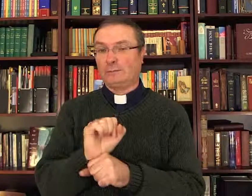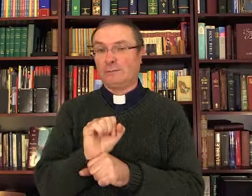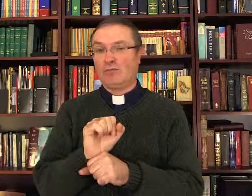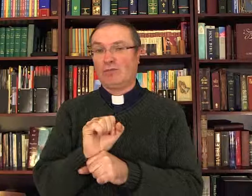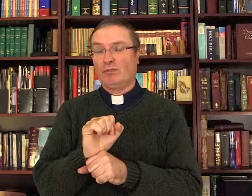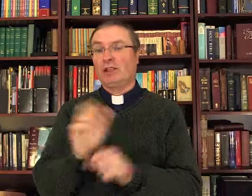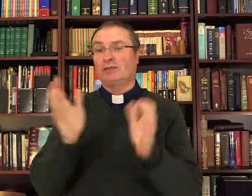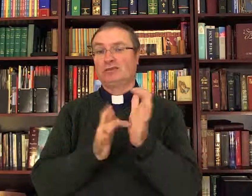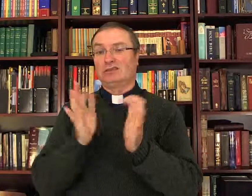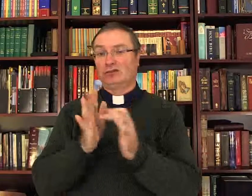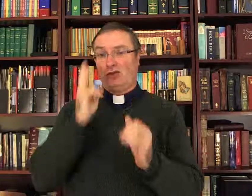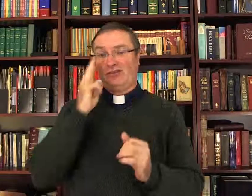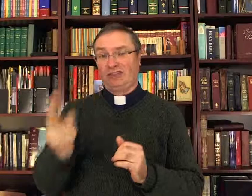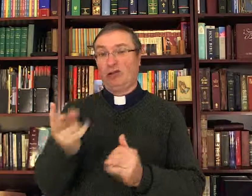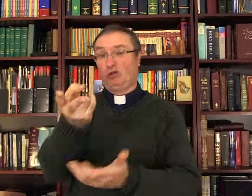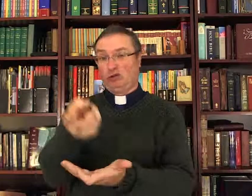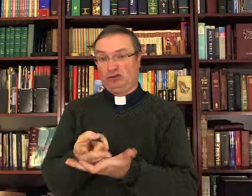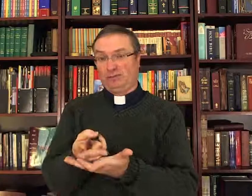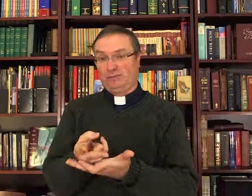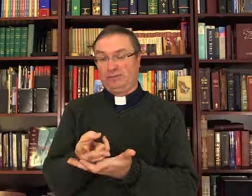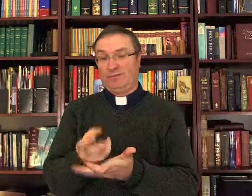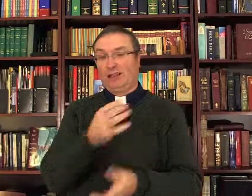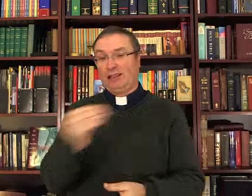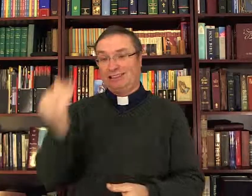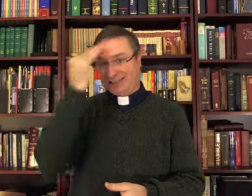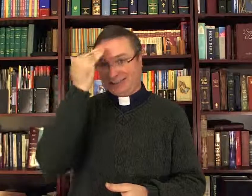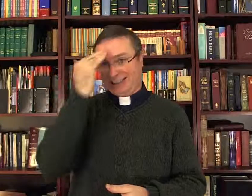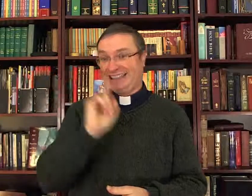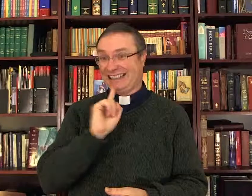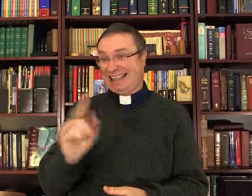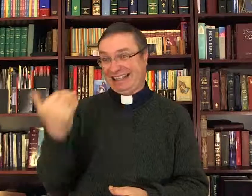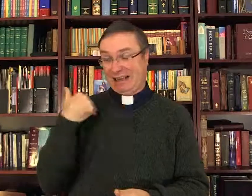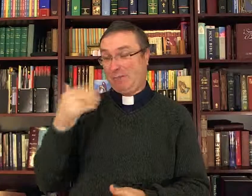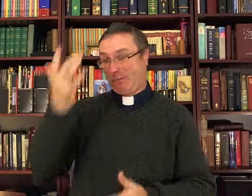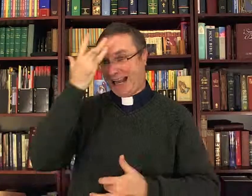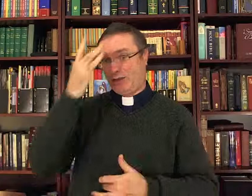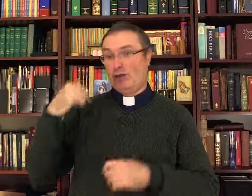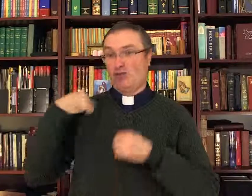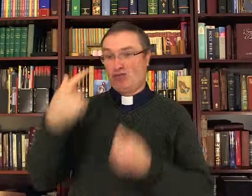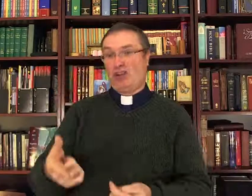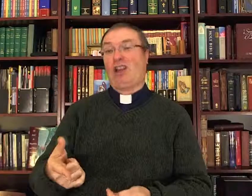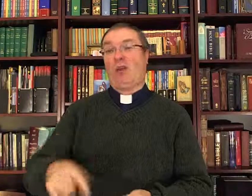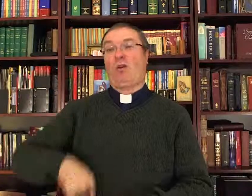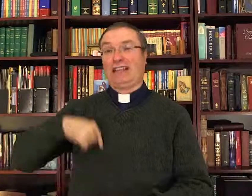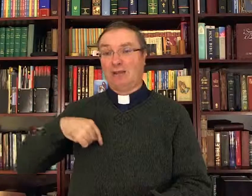Jésus le vit couché et, sachant qu'il était malade depuis longtemps,